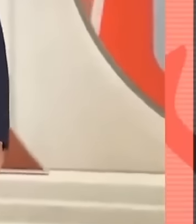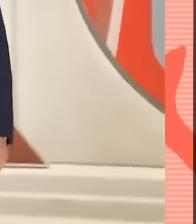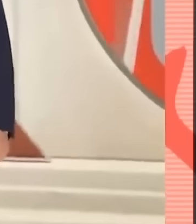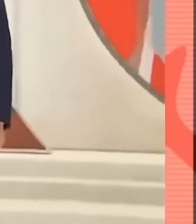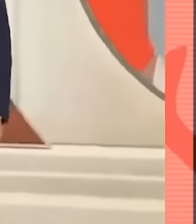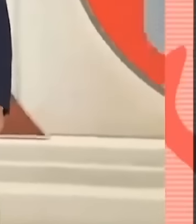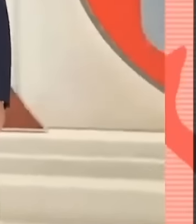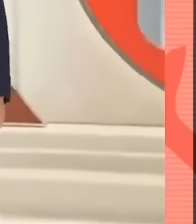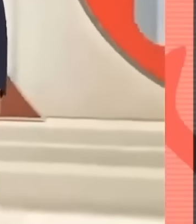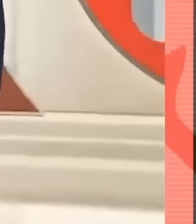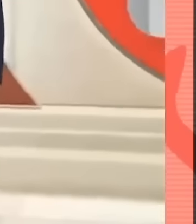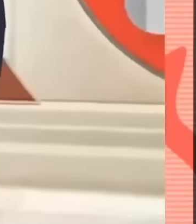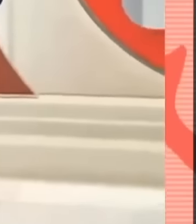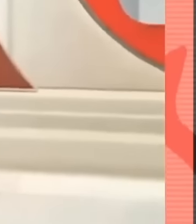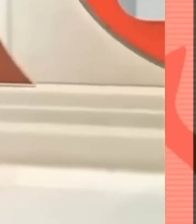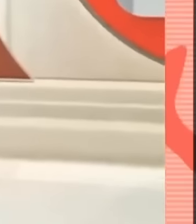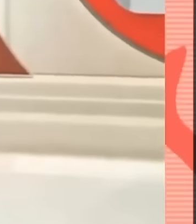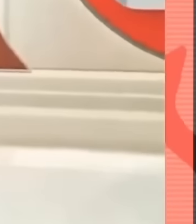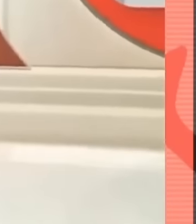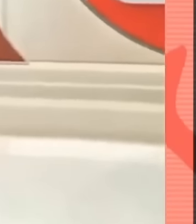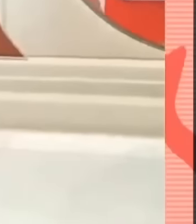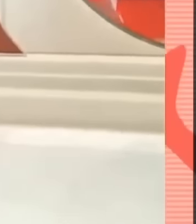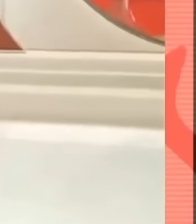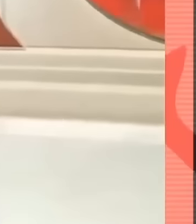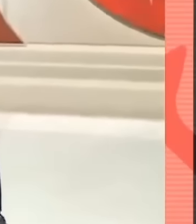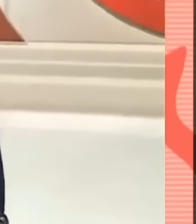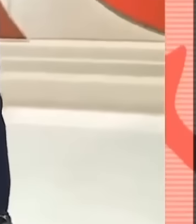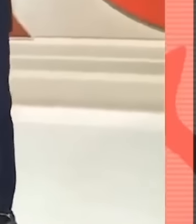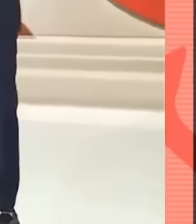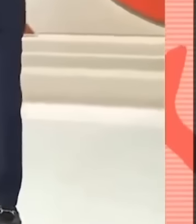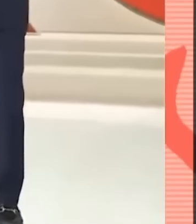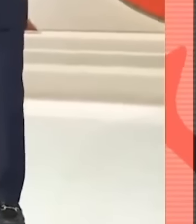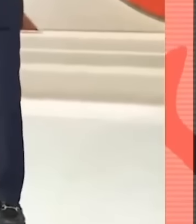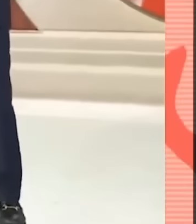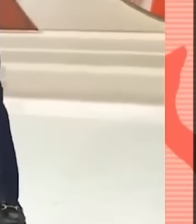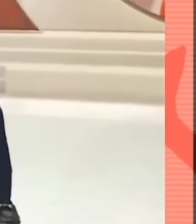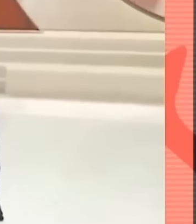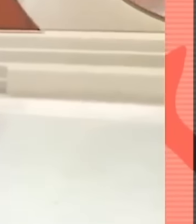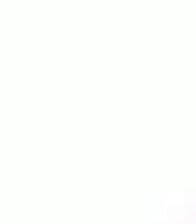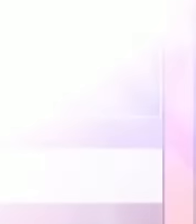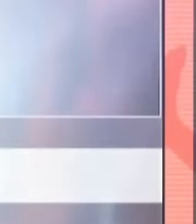Carlos Malso, es que el gobierno federal lo dejó solo contra los criminales que lo querían muerto.